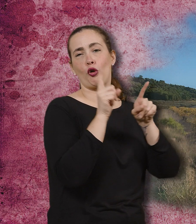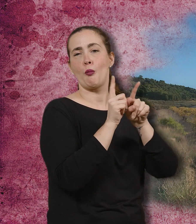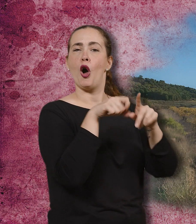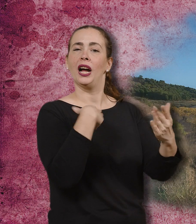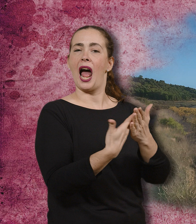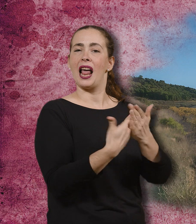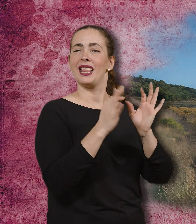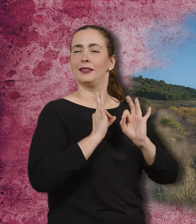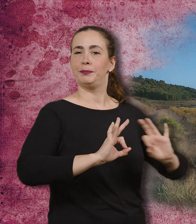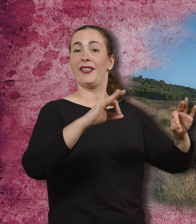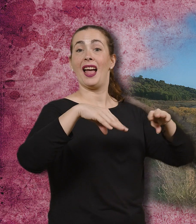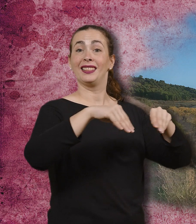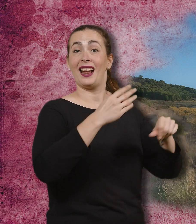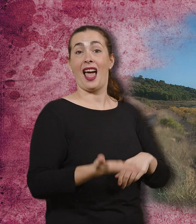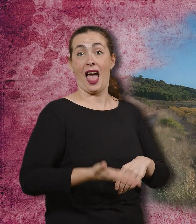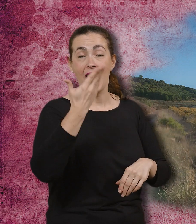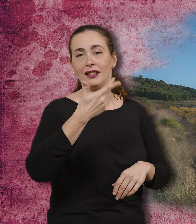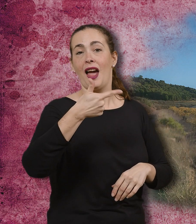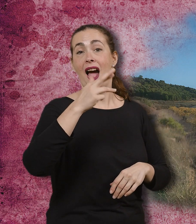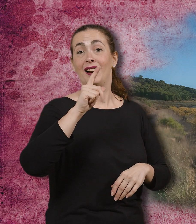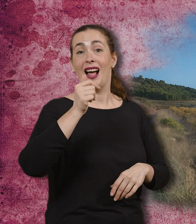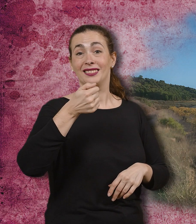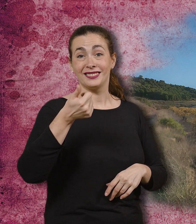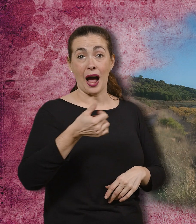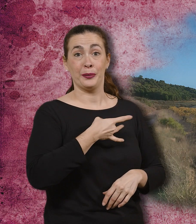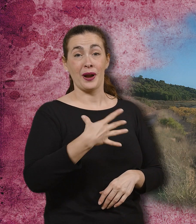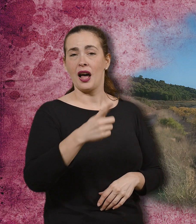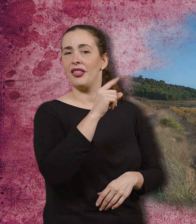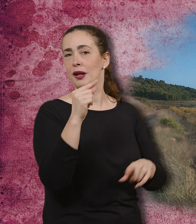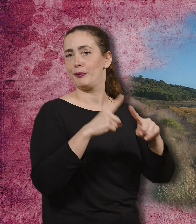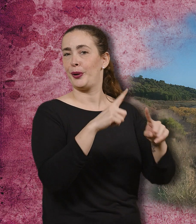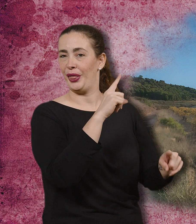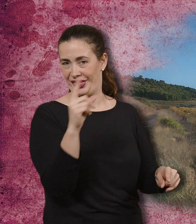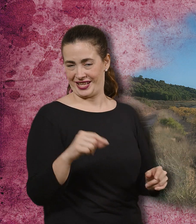el Terra Alta Garnatxa blanca 100x100.